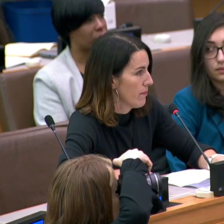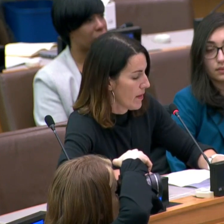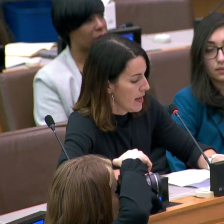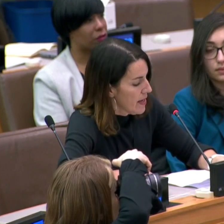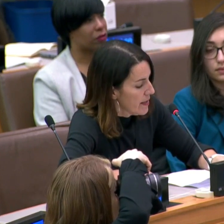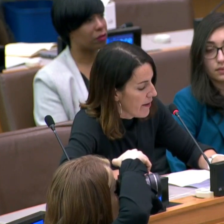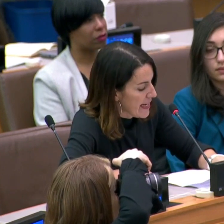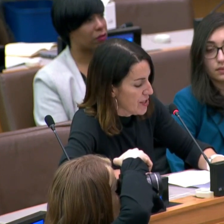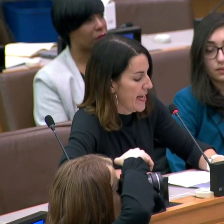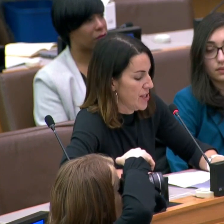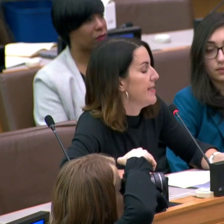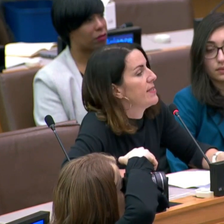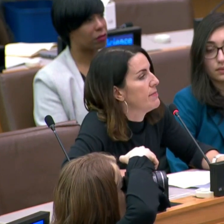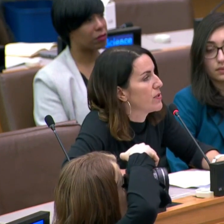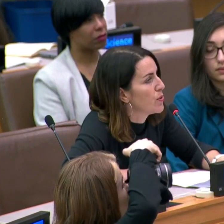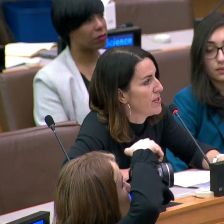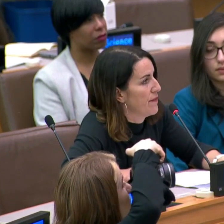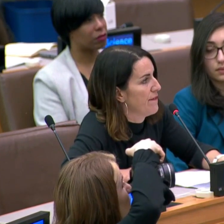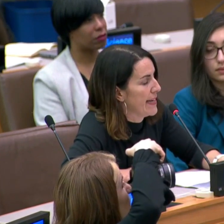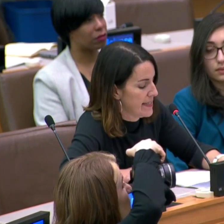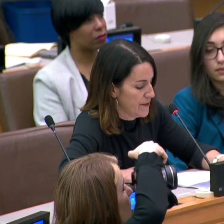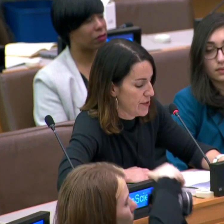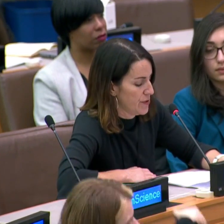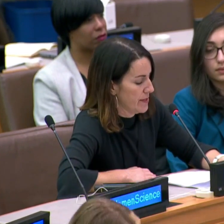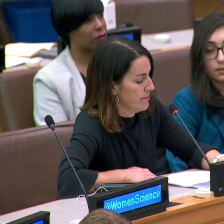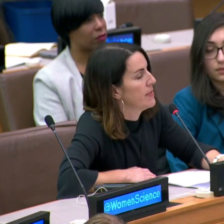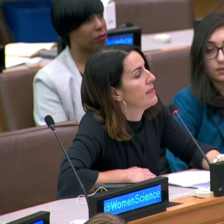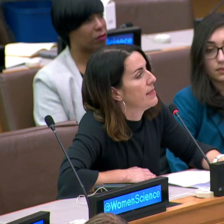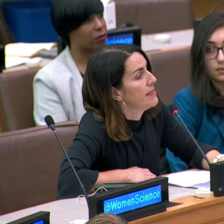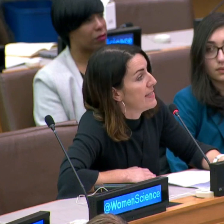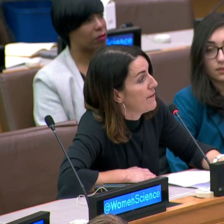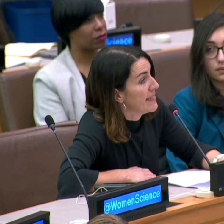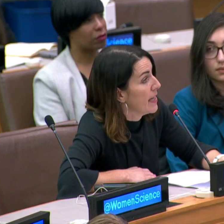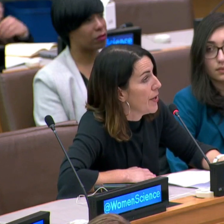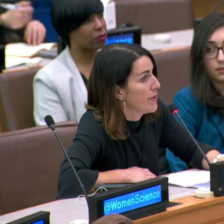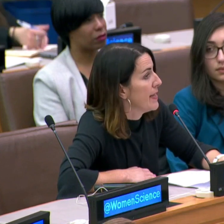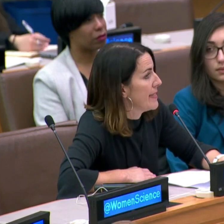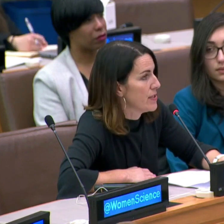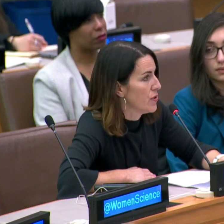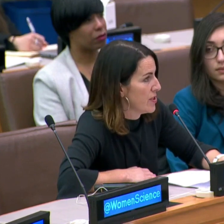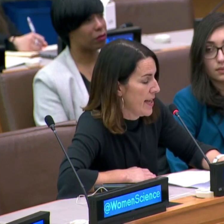El actual sistema educativo está también fallando a los niños sordos. La sordera en sí misma no es una